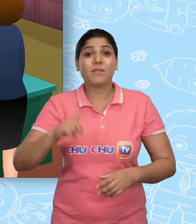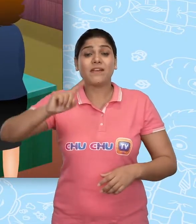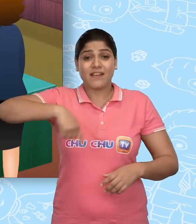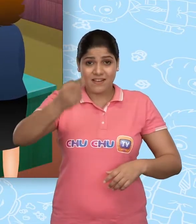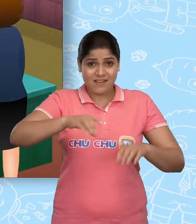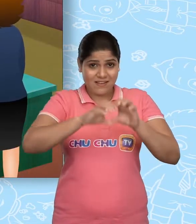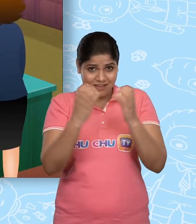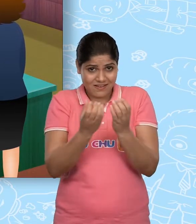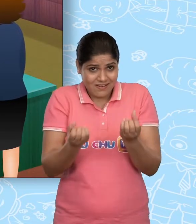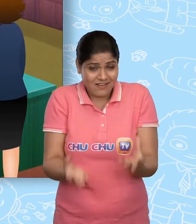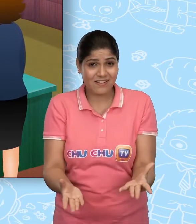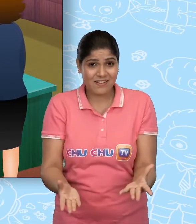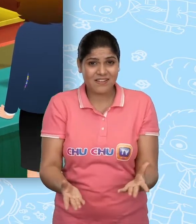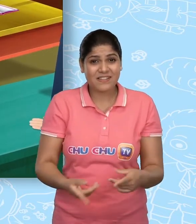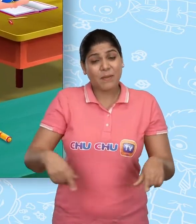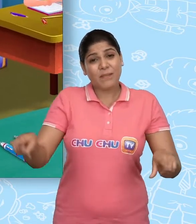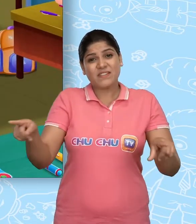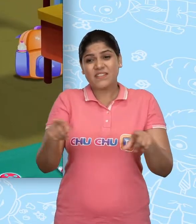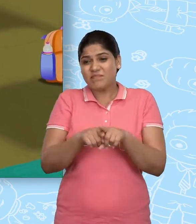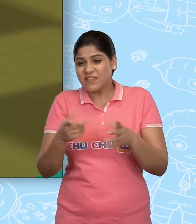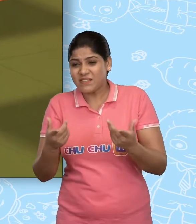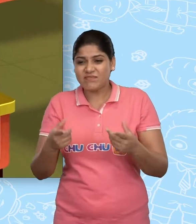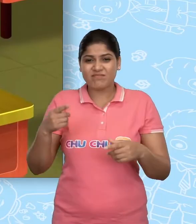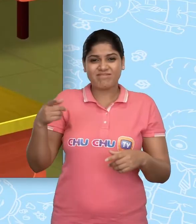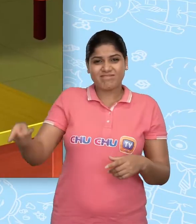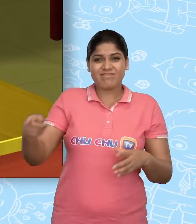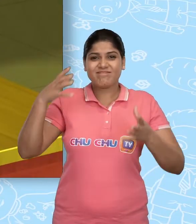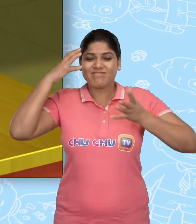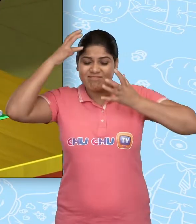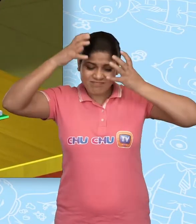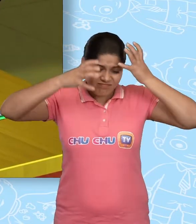जब अगली क्लाश शुरू हुई उस वक्त भी ChaCha बहुत परेशान था।